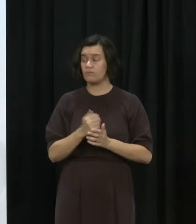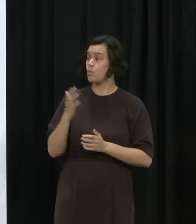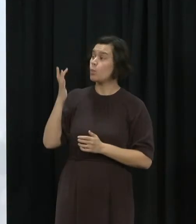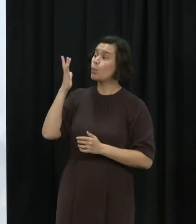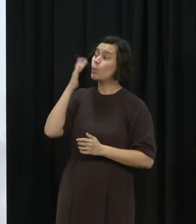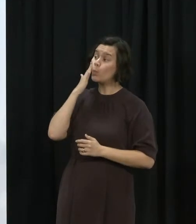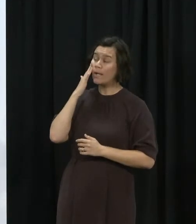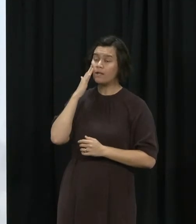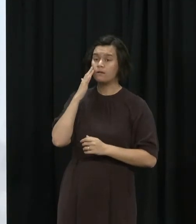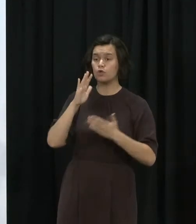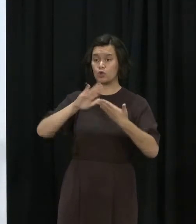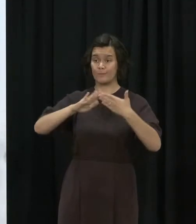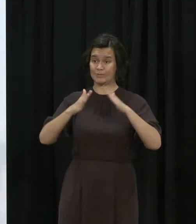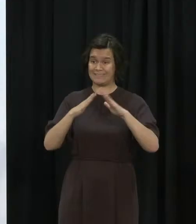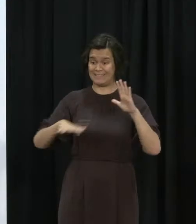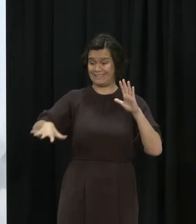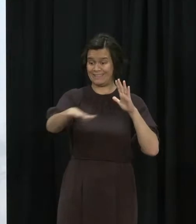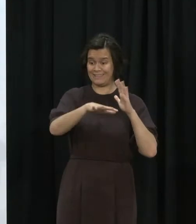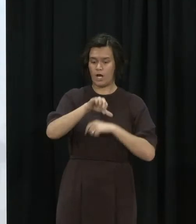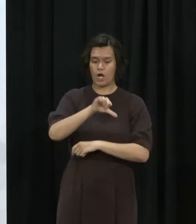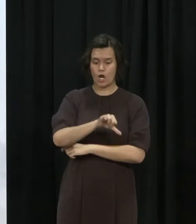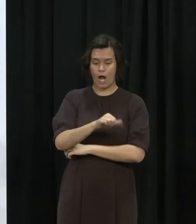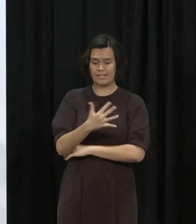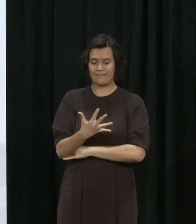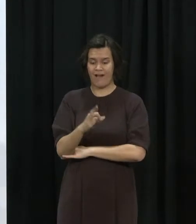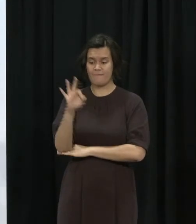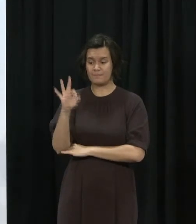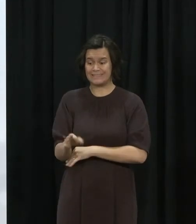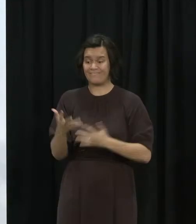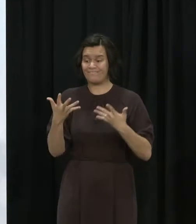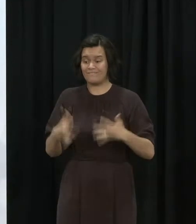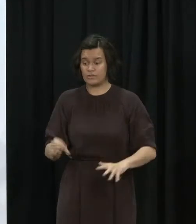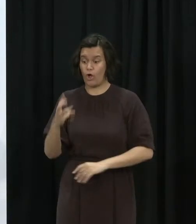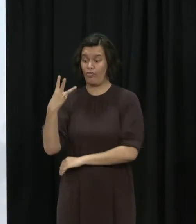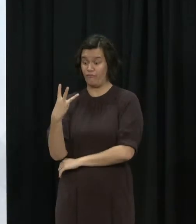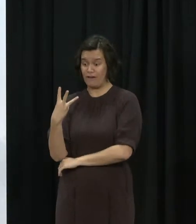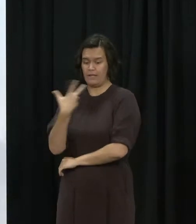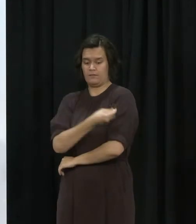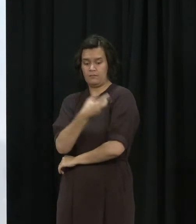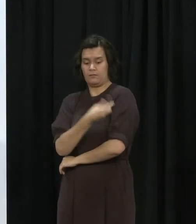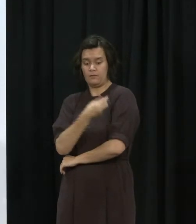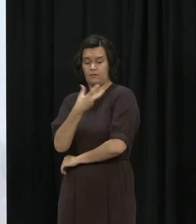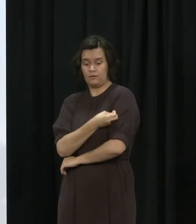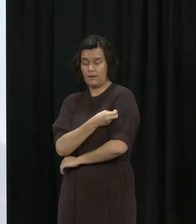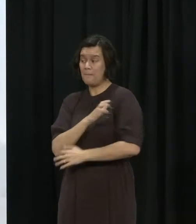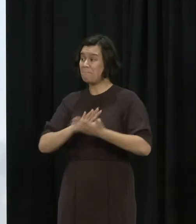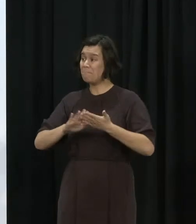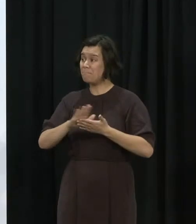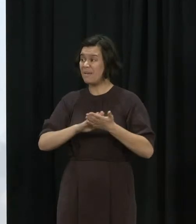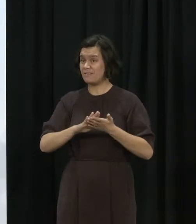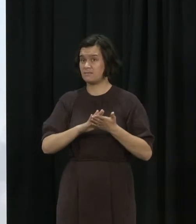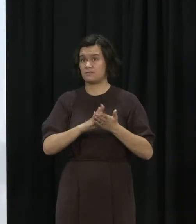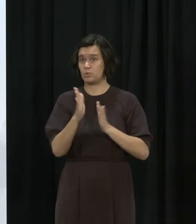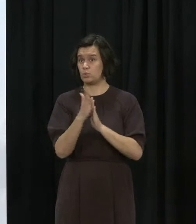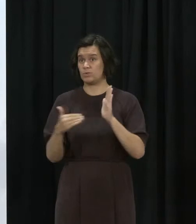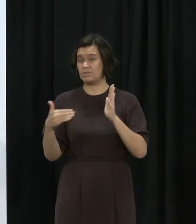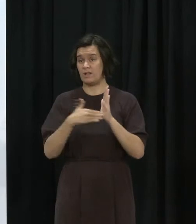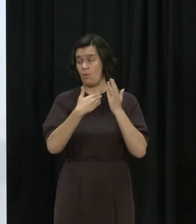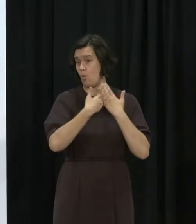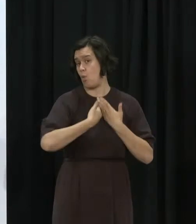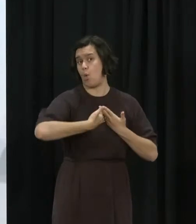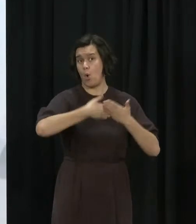tau ki roto te anga kano o mua?